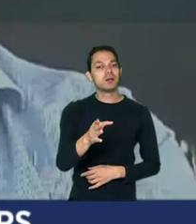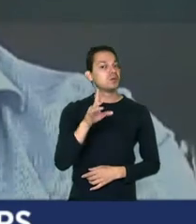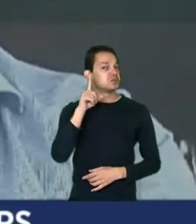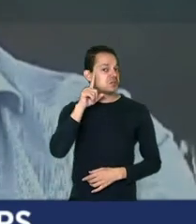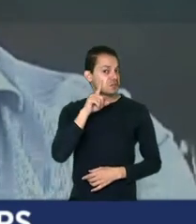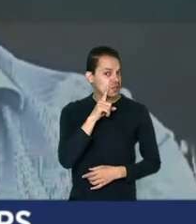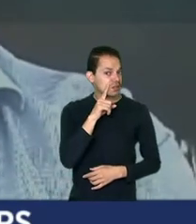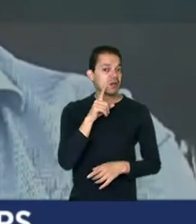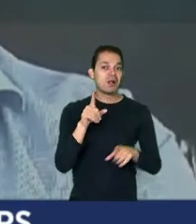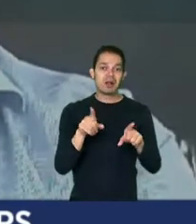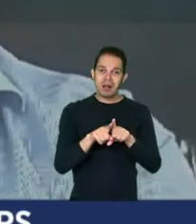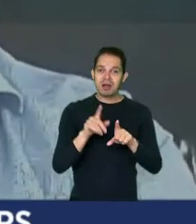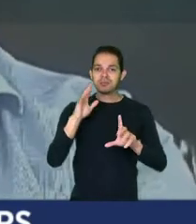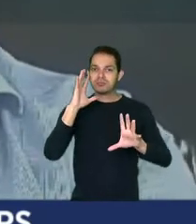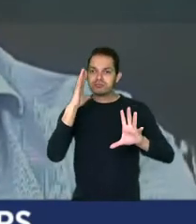ATÉ O PESCOÇO, ELES TOMARAM MEDIDAS EXIGINDO AÇÕES DE